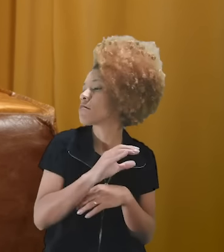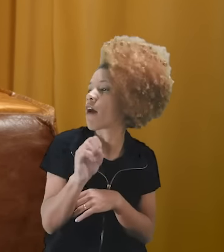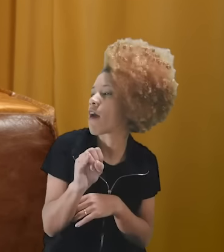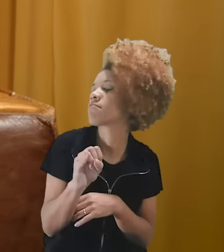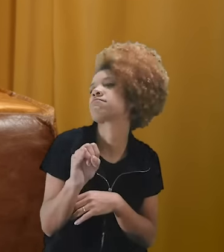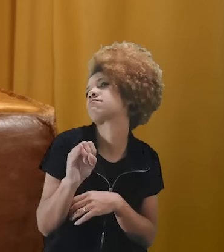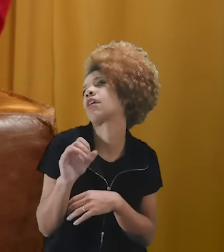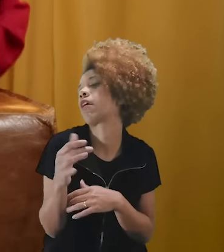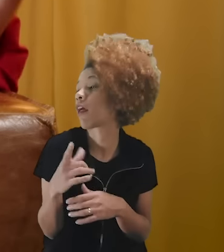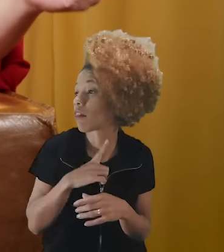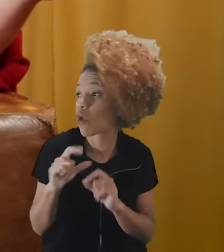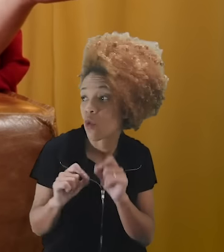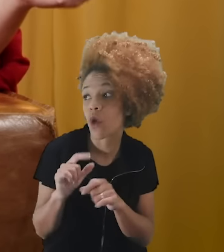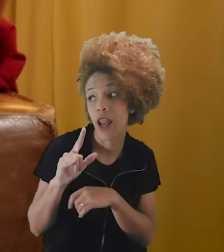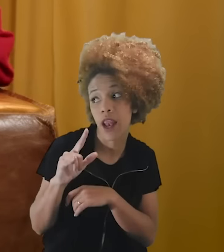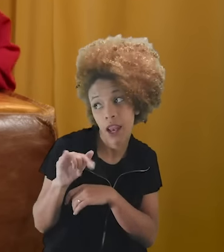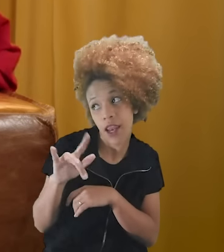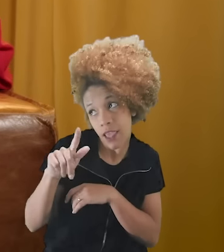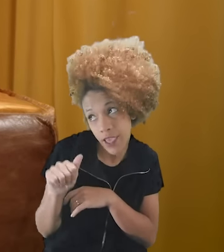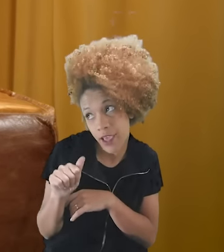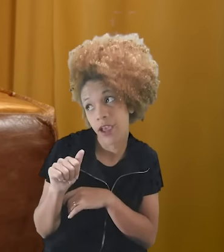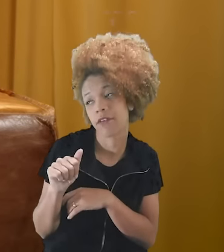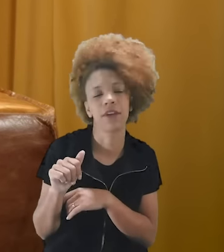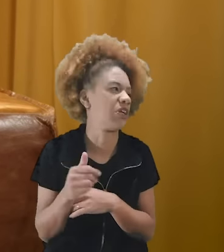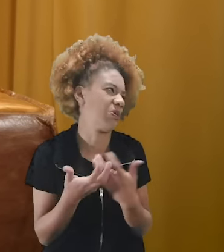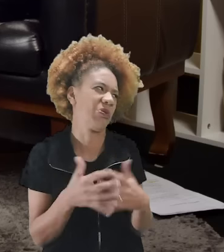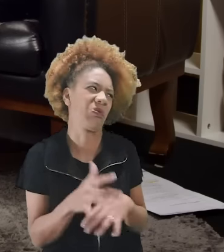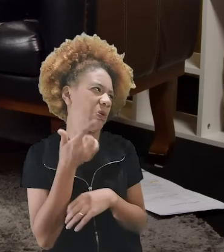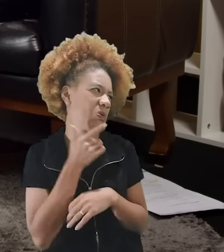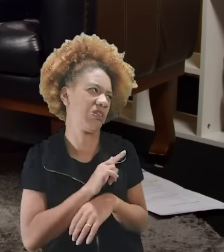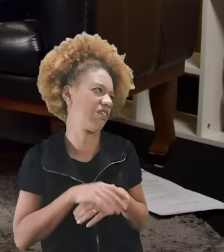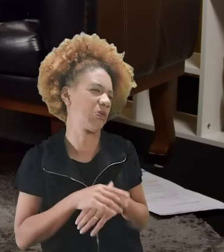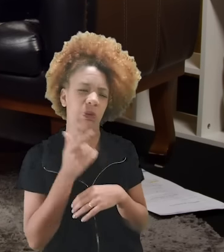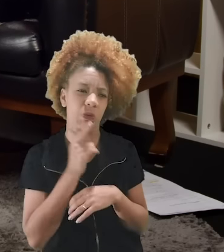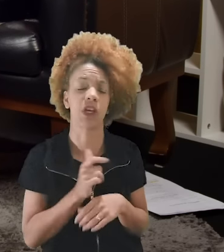segou atualização eu fui pro League of Legends que você falou que tentou enfim é difícil é um